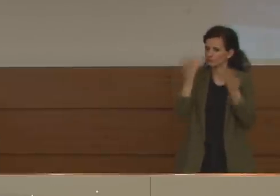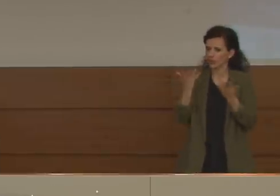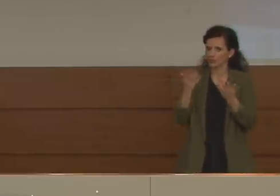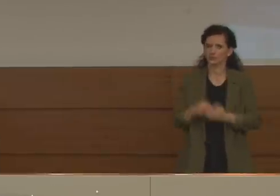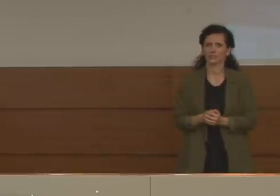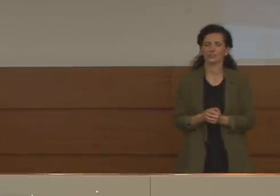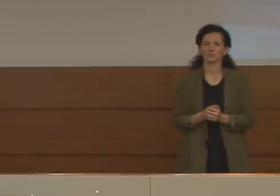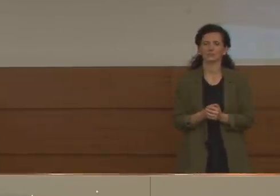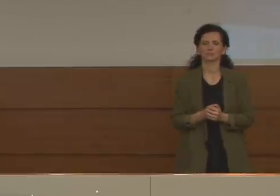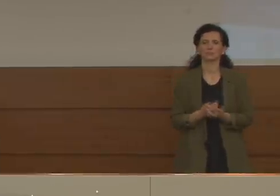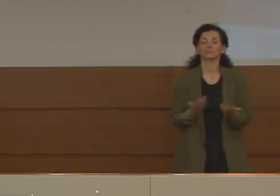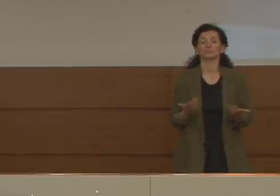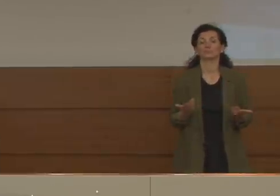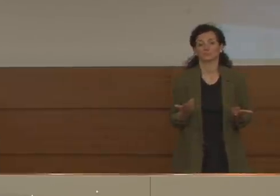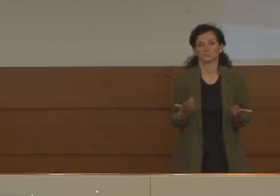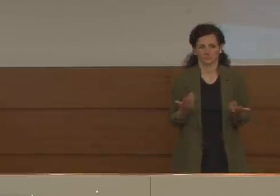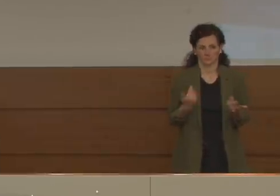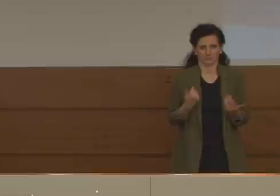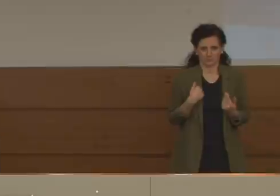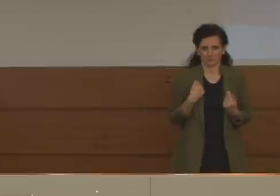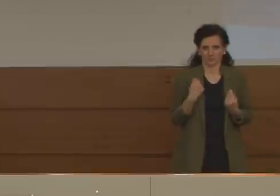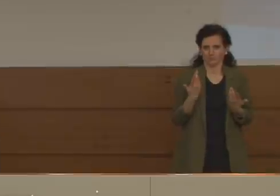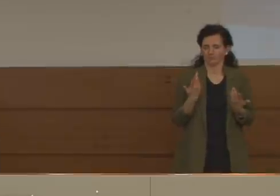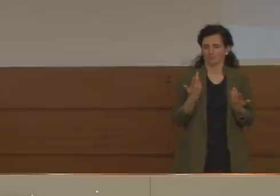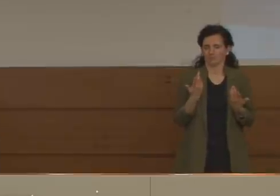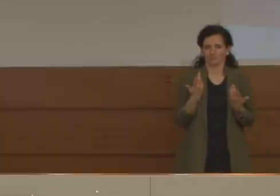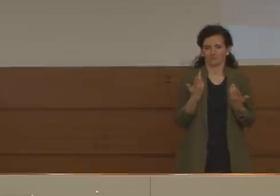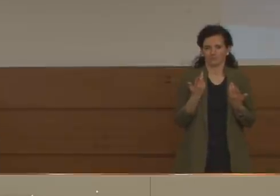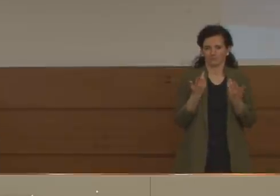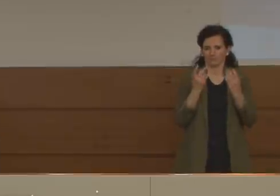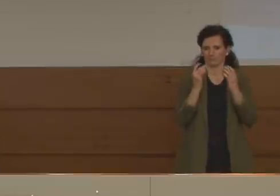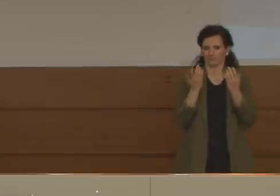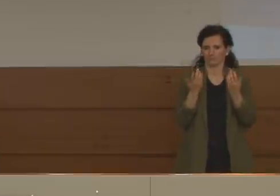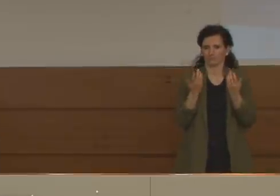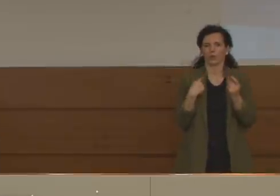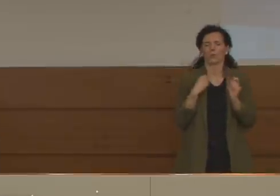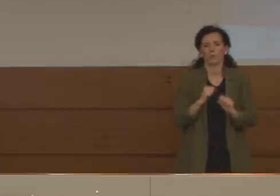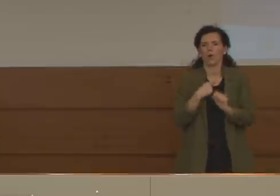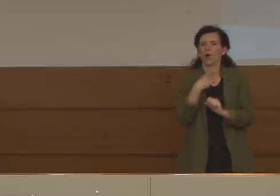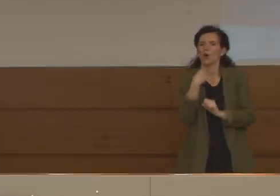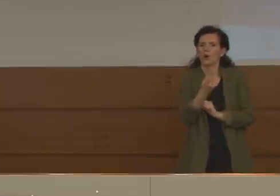Tutto il bene possibile, evidentemente. Fa seguito a quello che è il